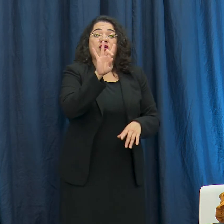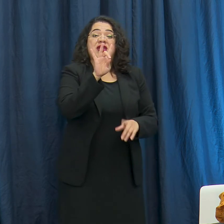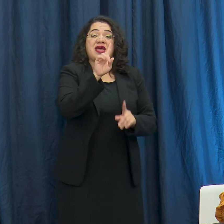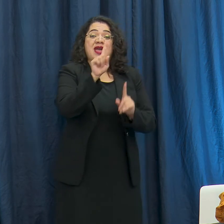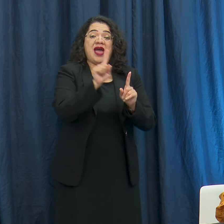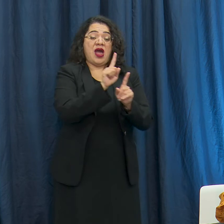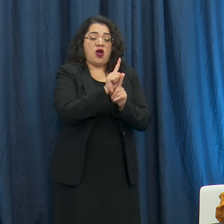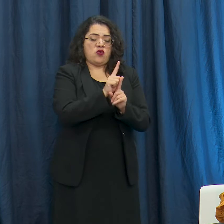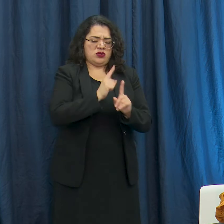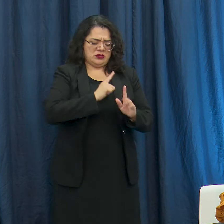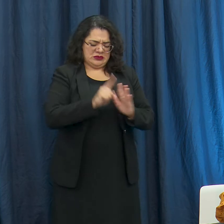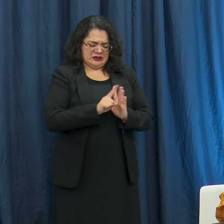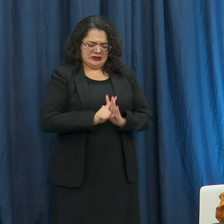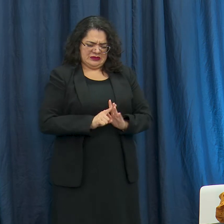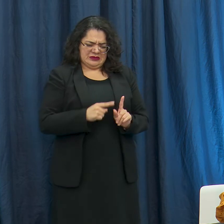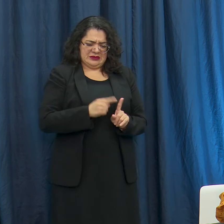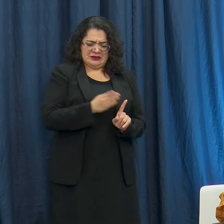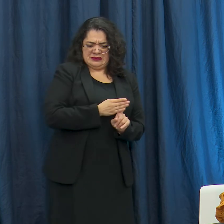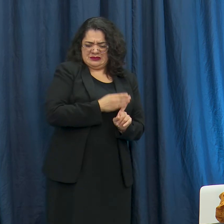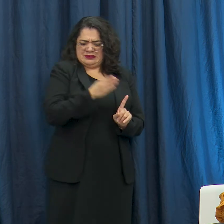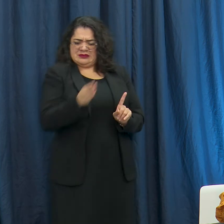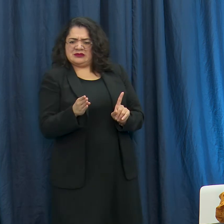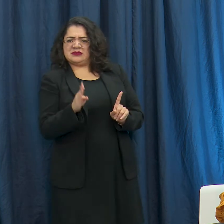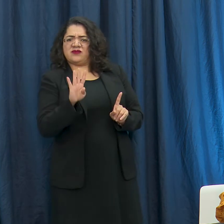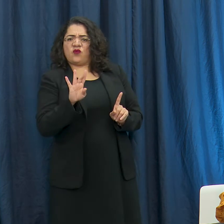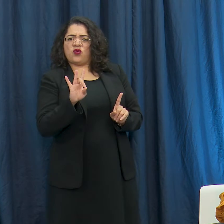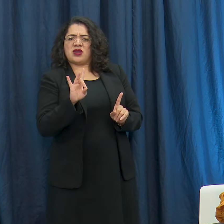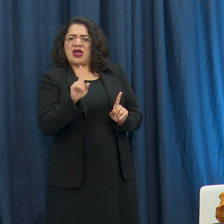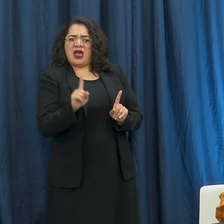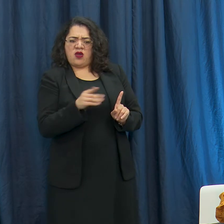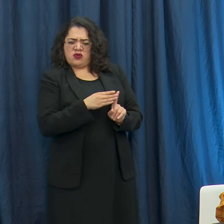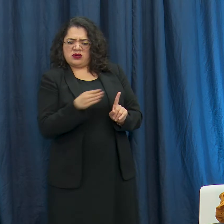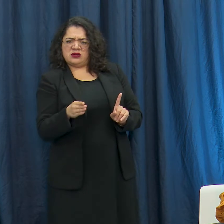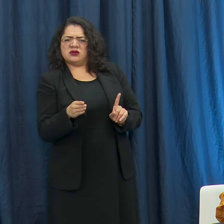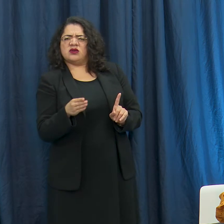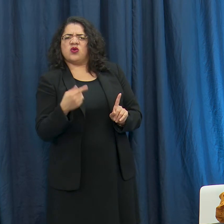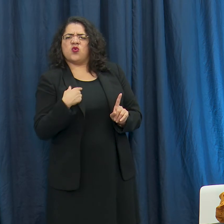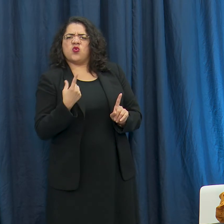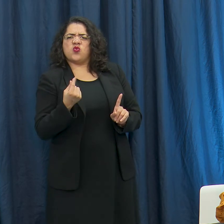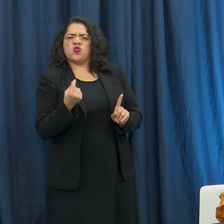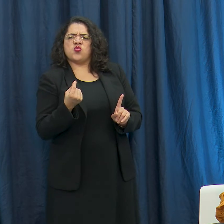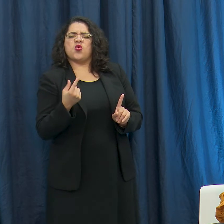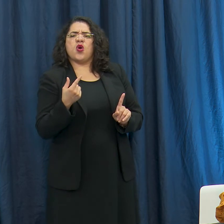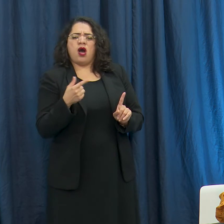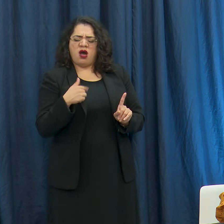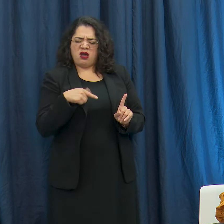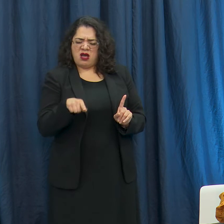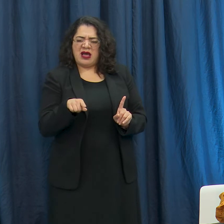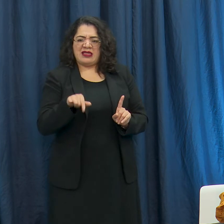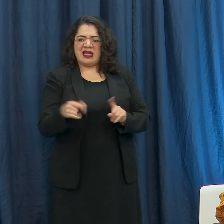ella era sólo siete Diaz yay al menos tres días después de que tengan sin